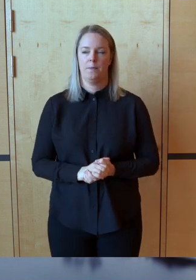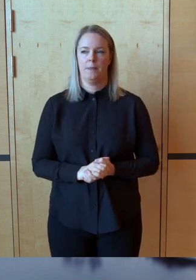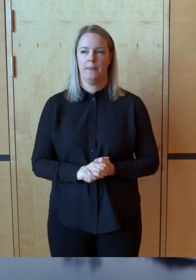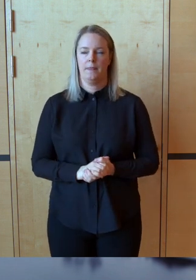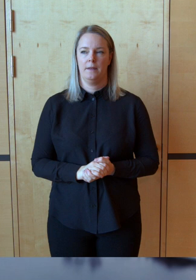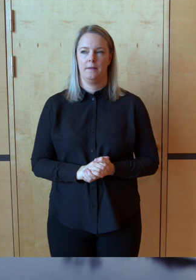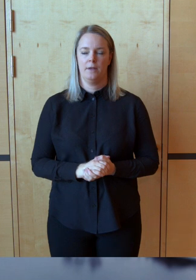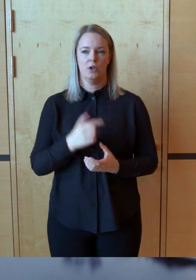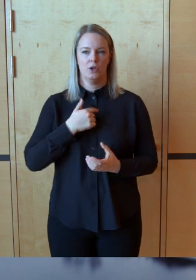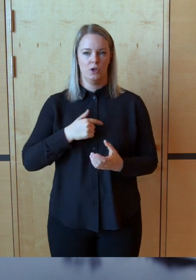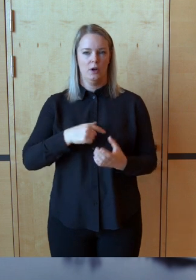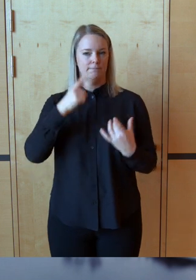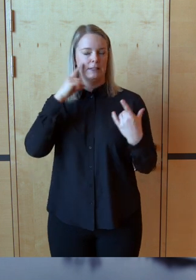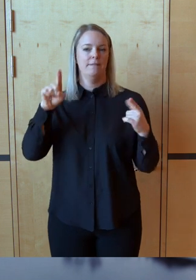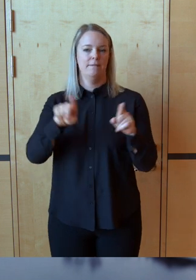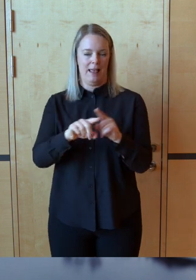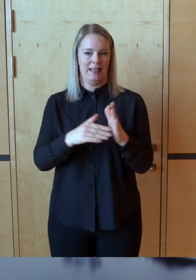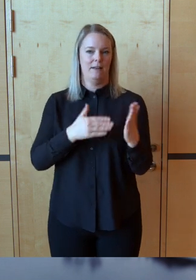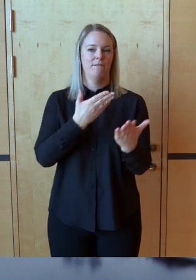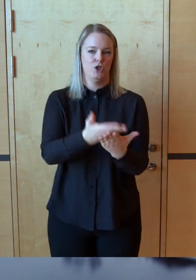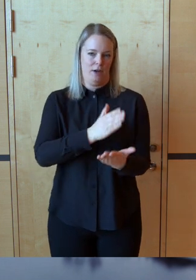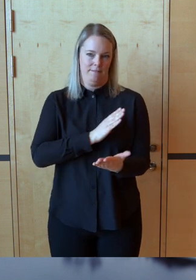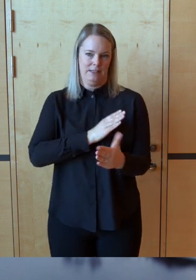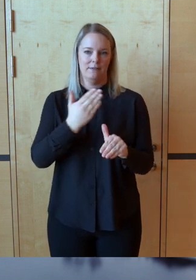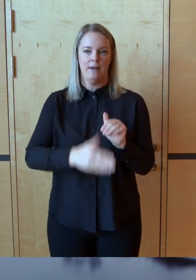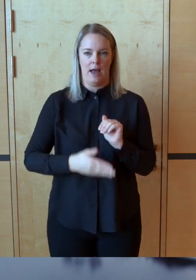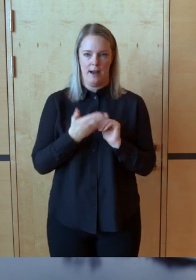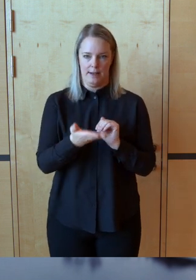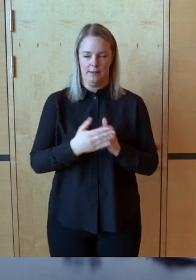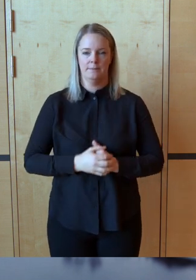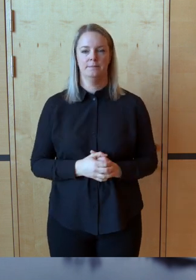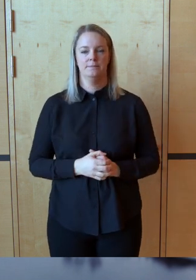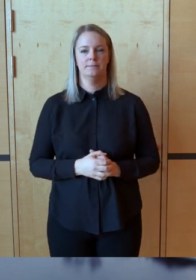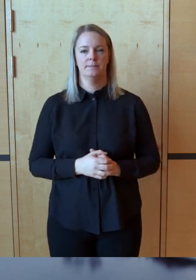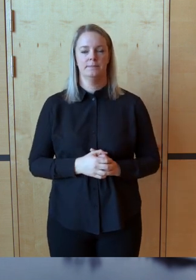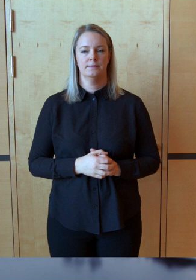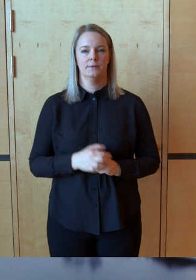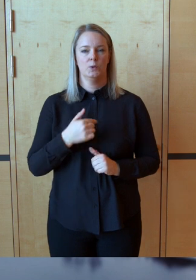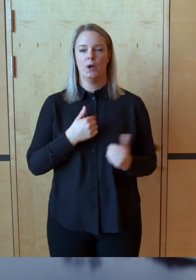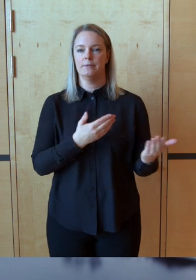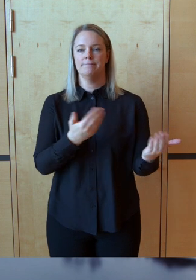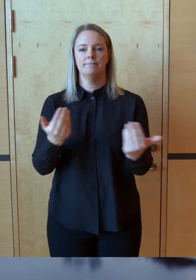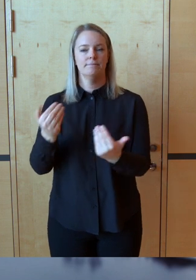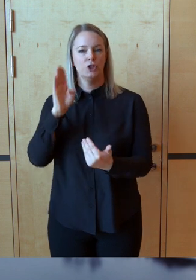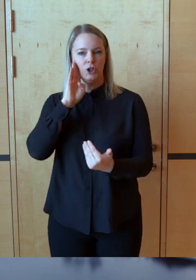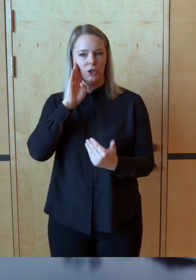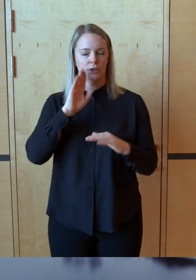Bifall till liggande förslag och Jag ser fram emot att höra flera inlägg tack